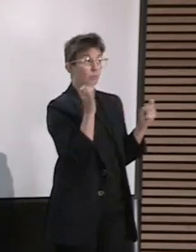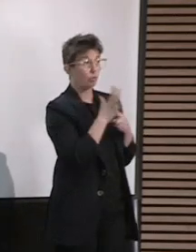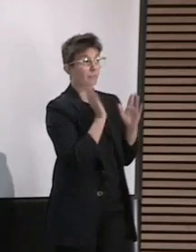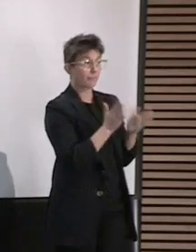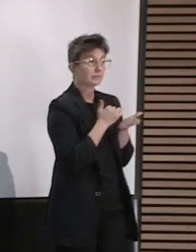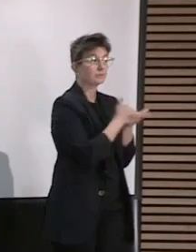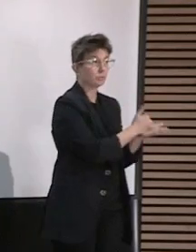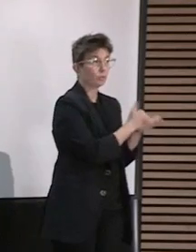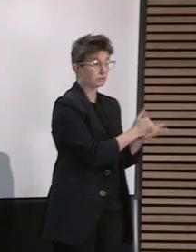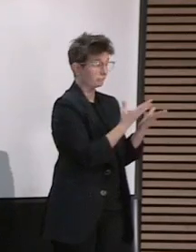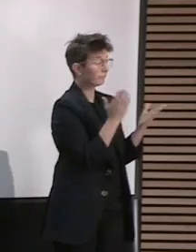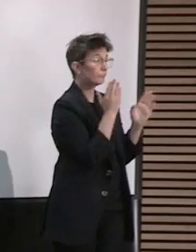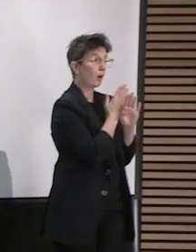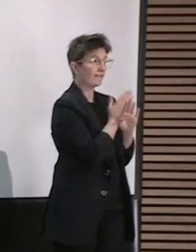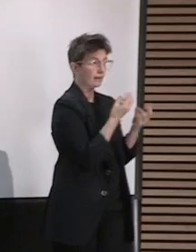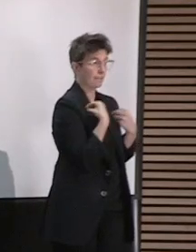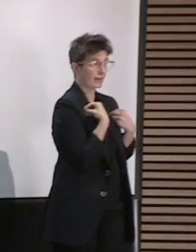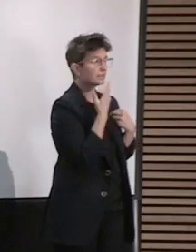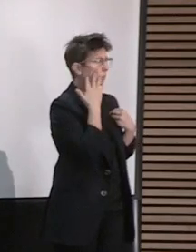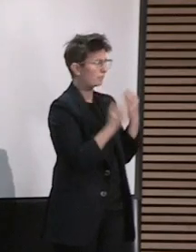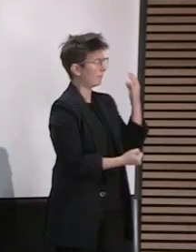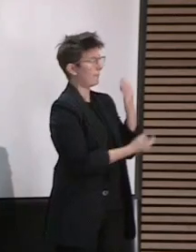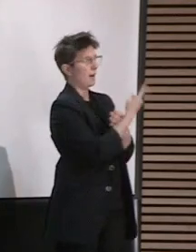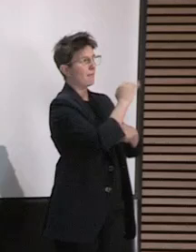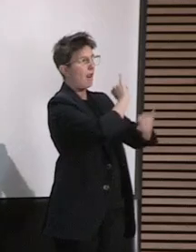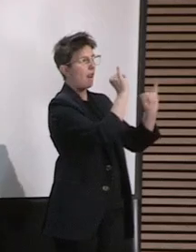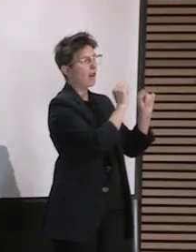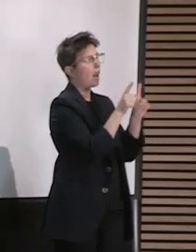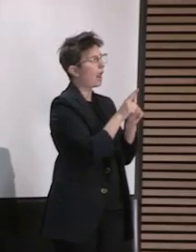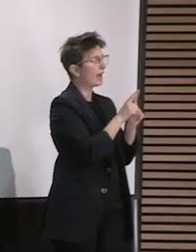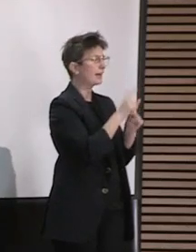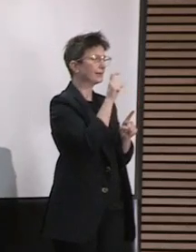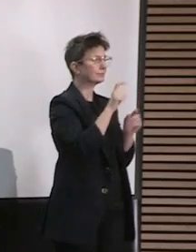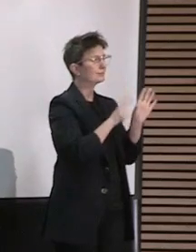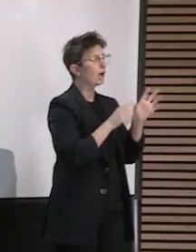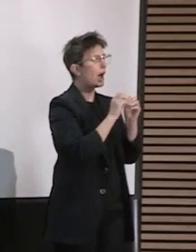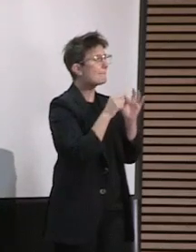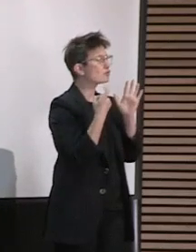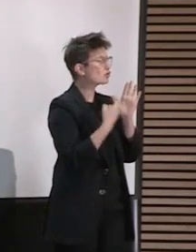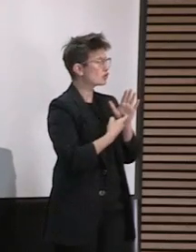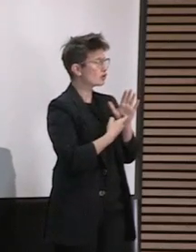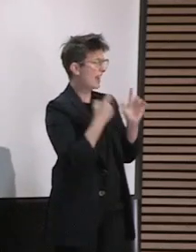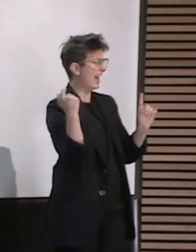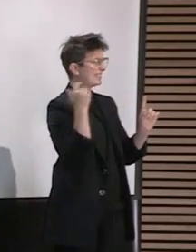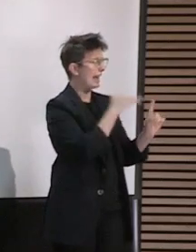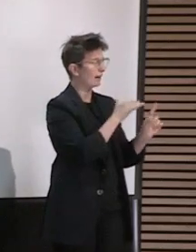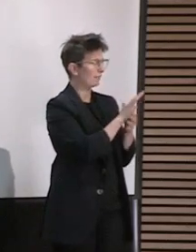Limited. He kamupene takitahi a